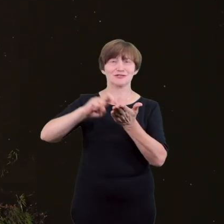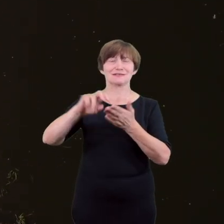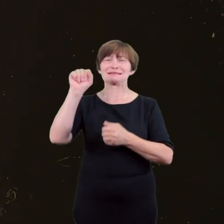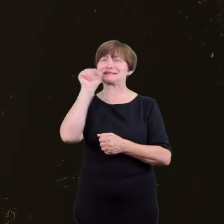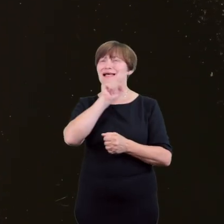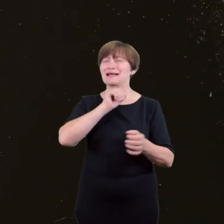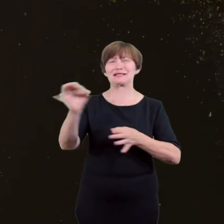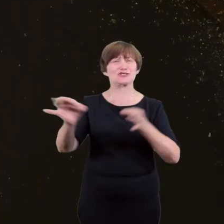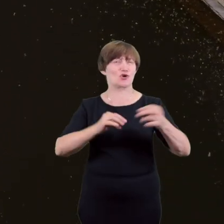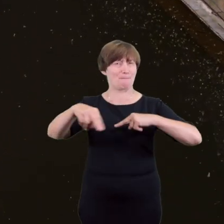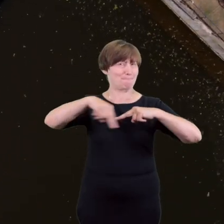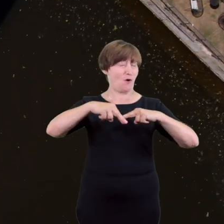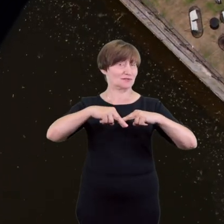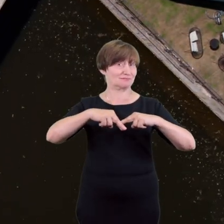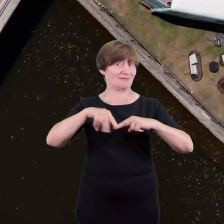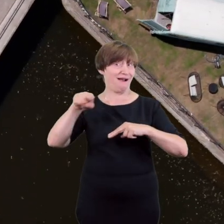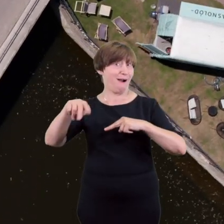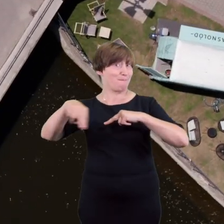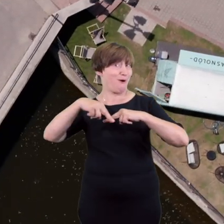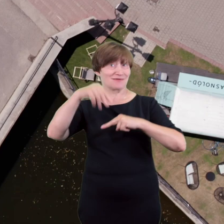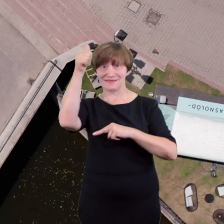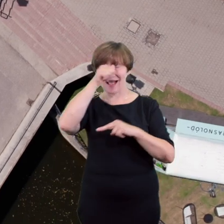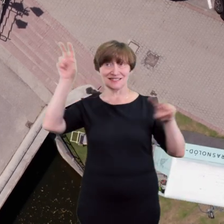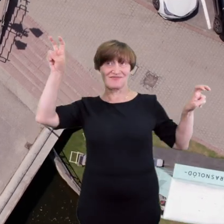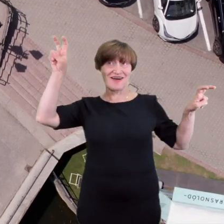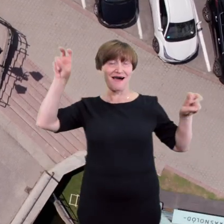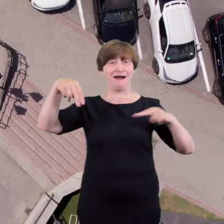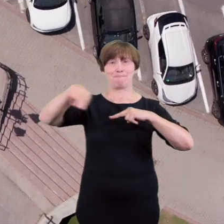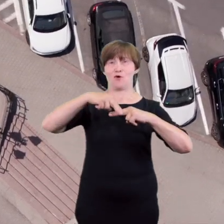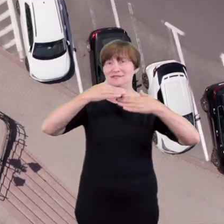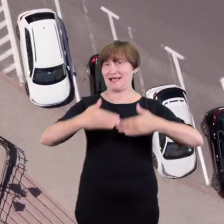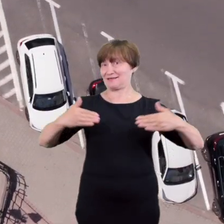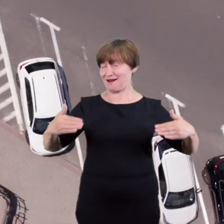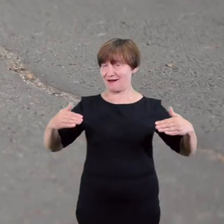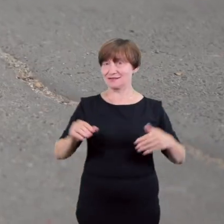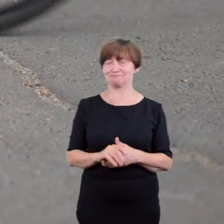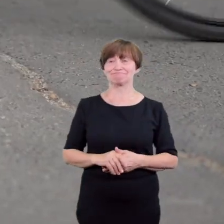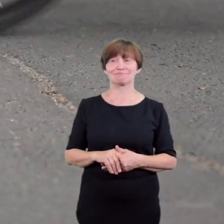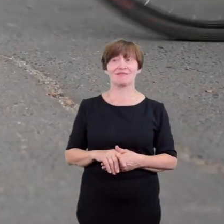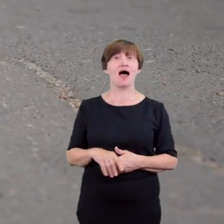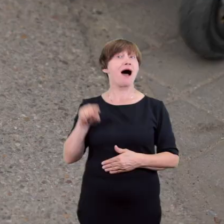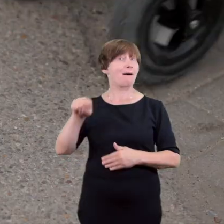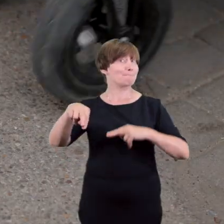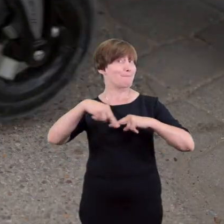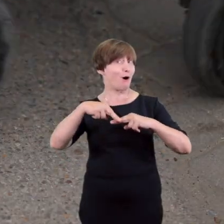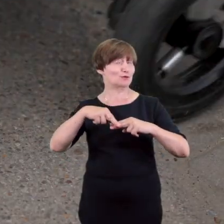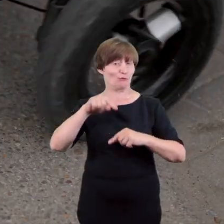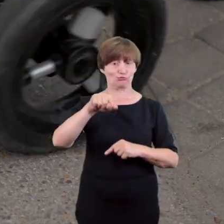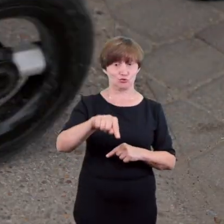Który z obu stron wyposażony został w podjazdy dla wózków inwalidzkich i poręcze